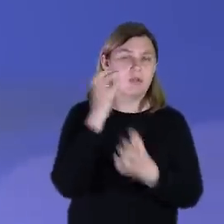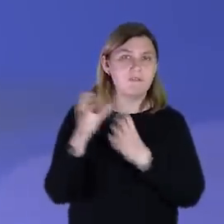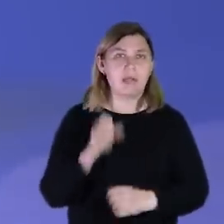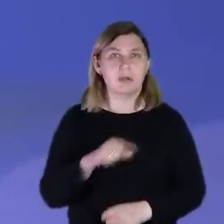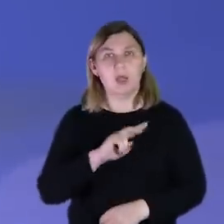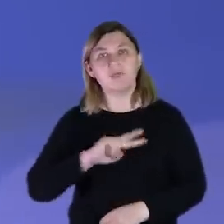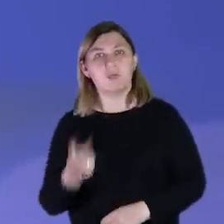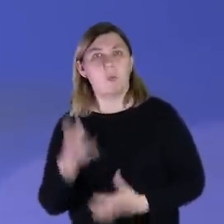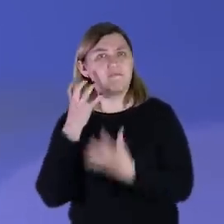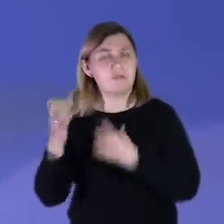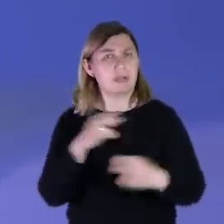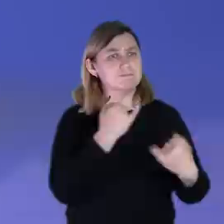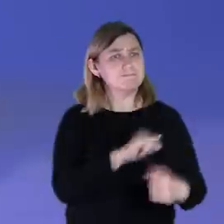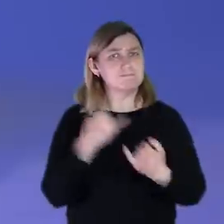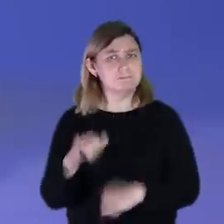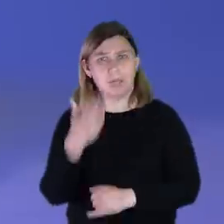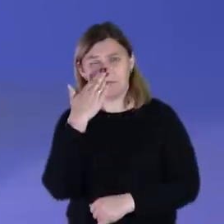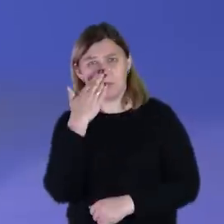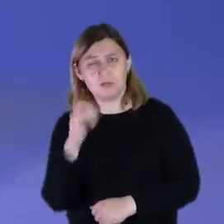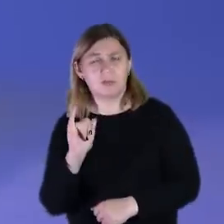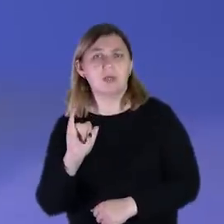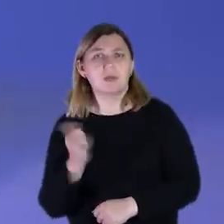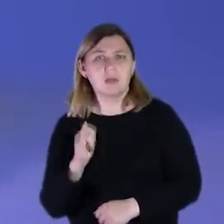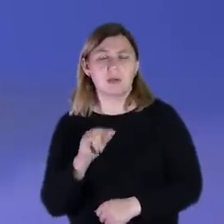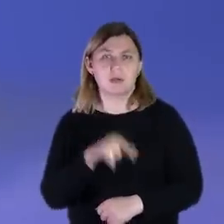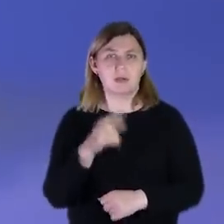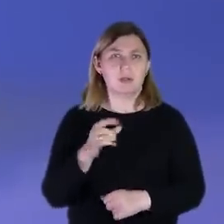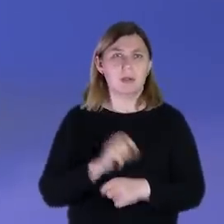Czym wywiad się zajmuje to nawet intuicyjnie przez samo pojęcie rozumiemy,